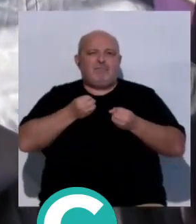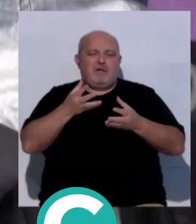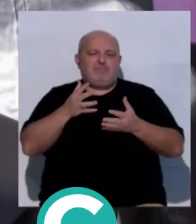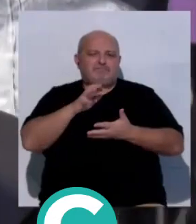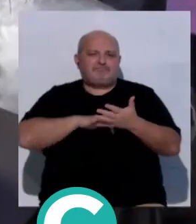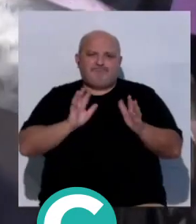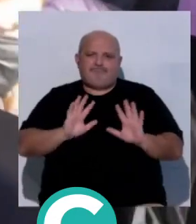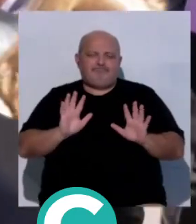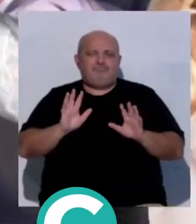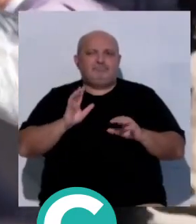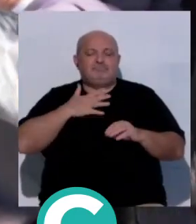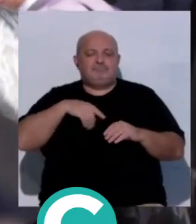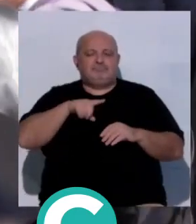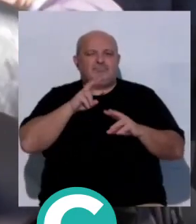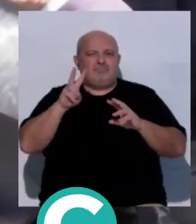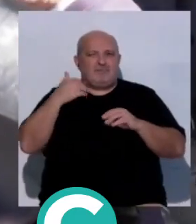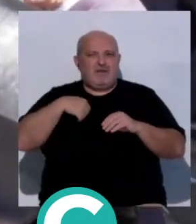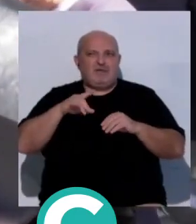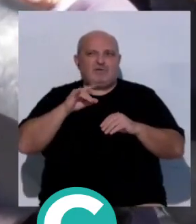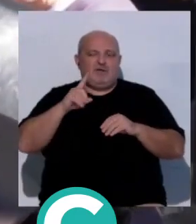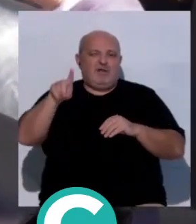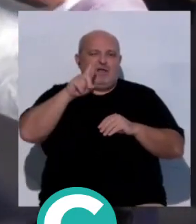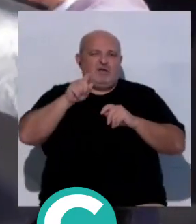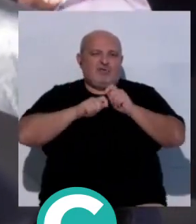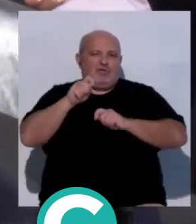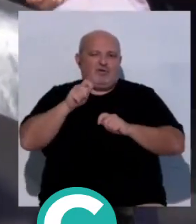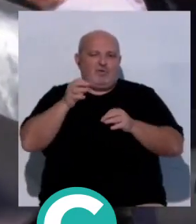simplemente que hacemos nuestro lo que ya han comunicado las asociaciones judiciales el consejo